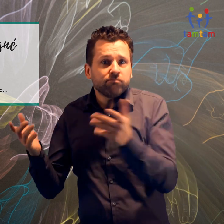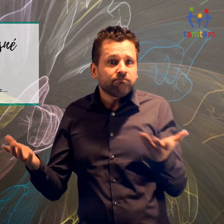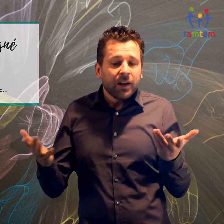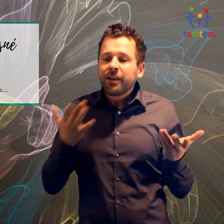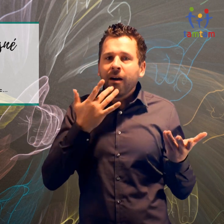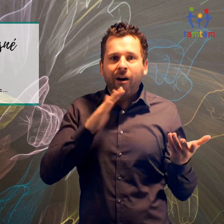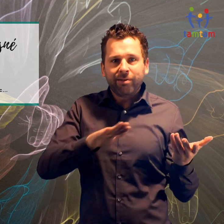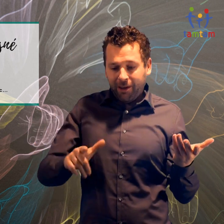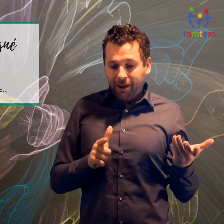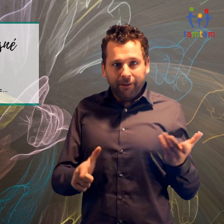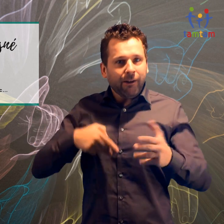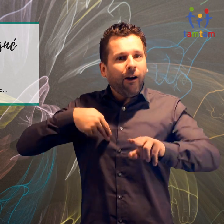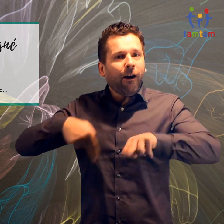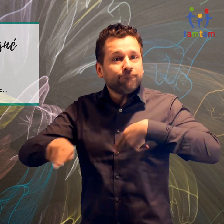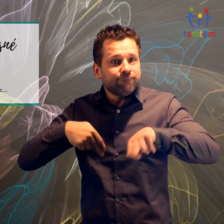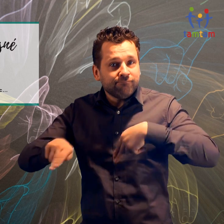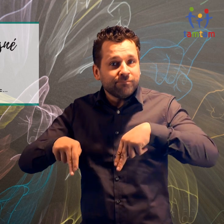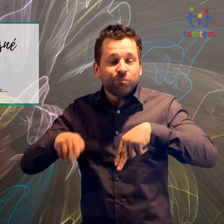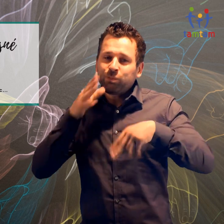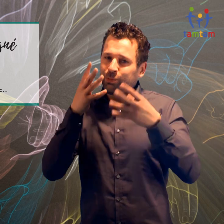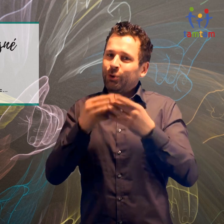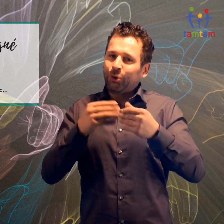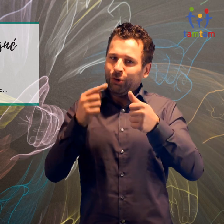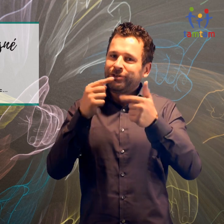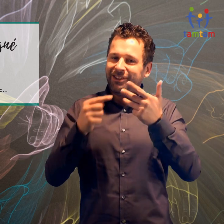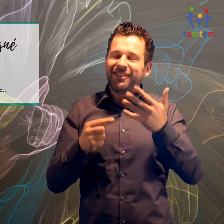Tento materiál by vám měl pomoci komunikovat o této nelehké situaci s vašimi dětmi.